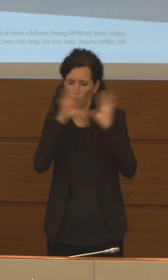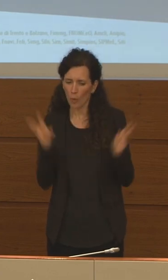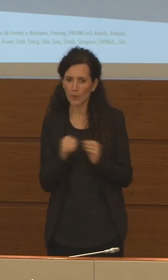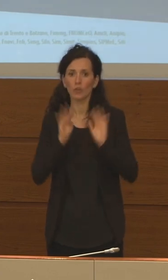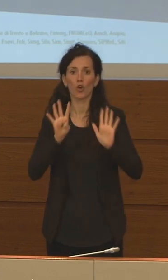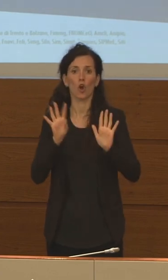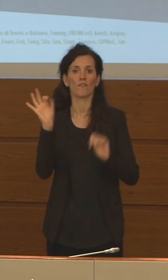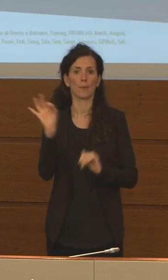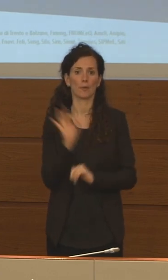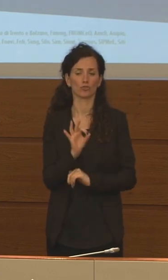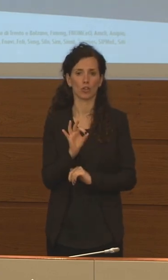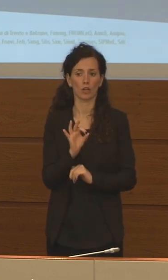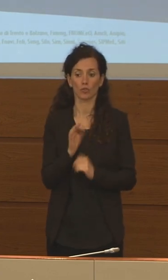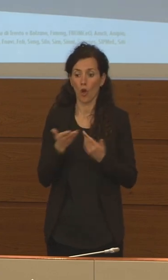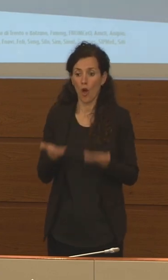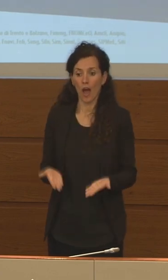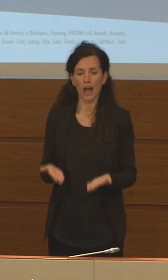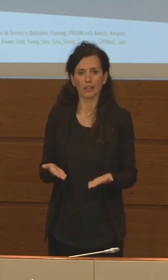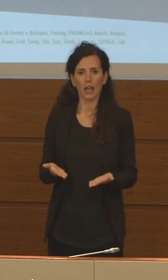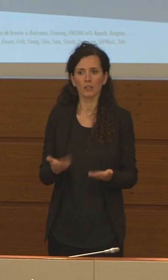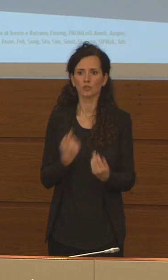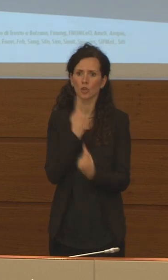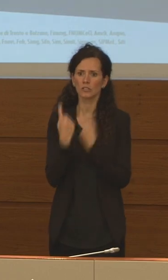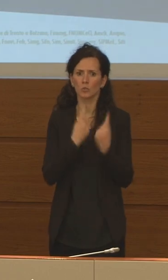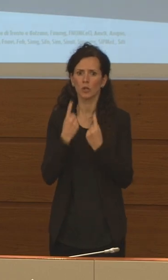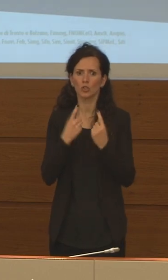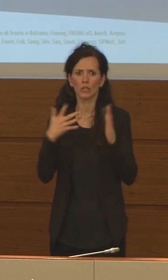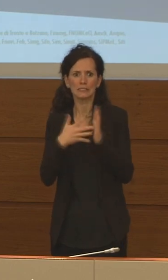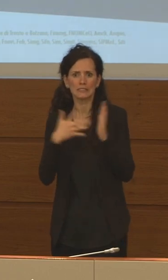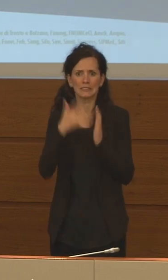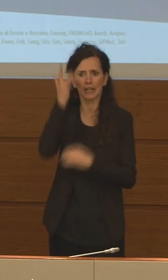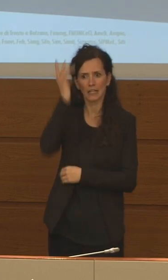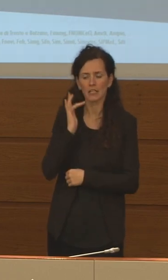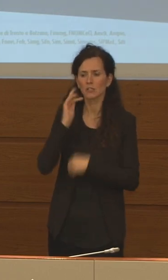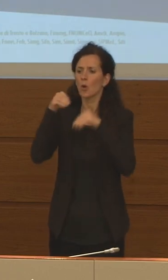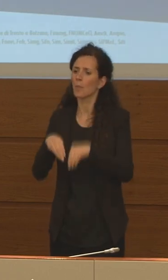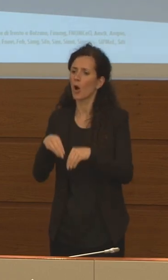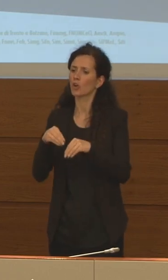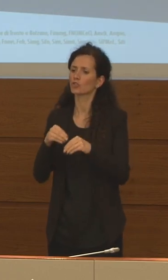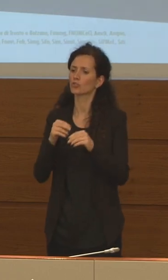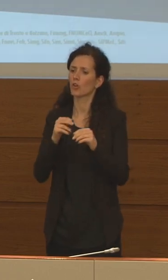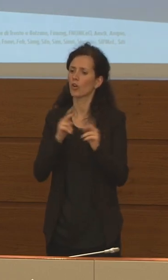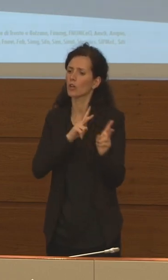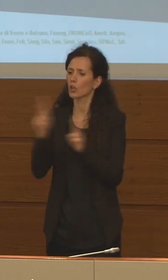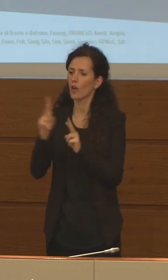al momento non ci sono criticità nei posti di terapia intensiva.